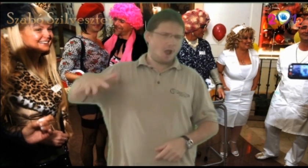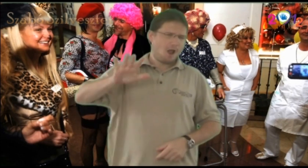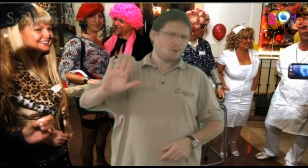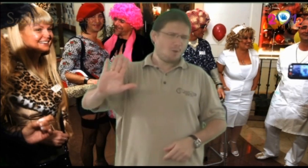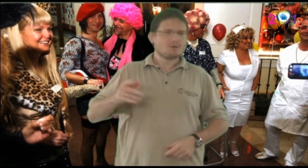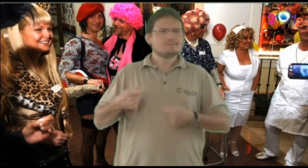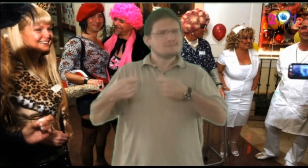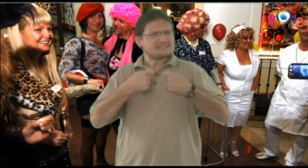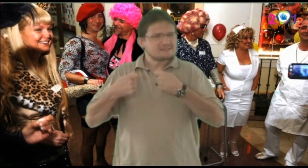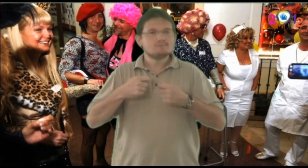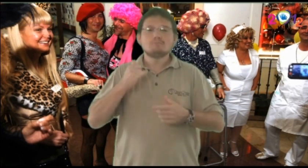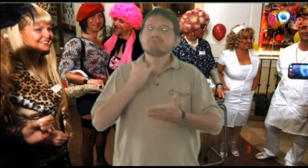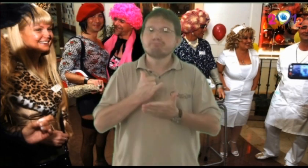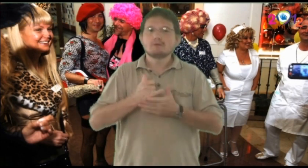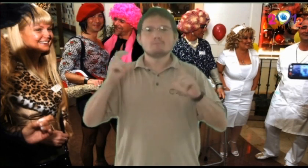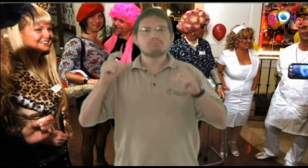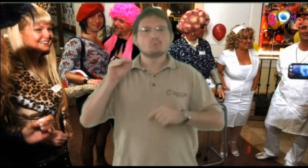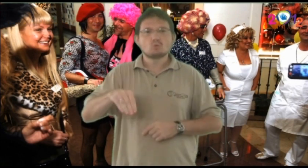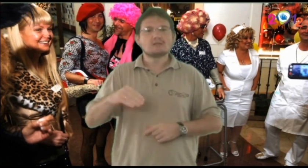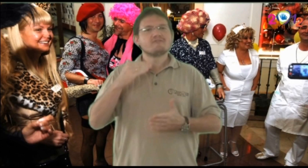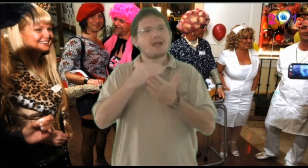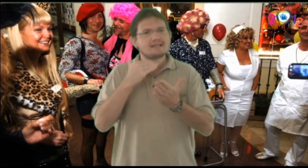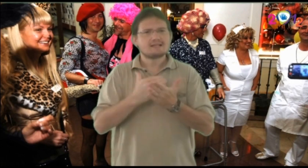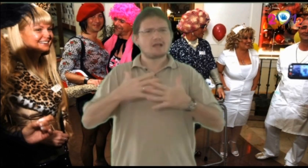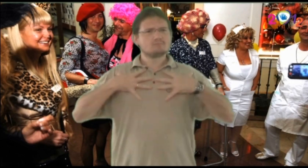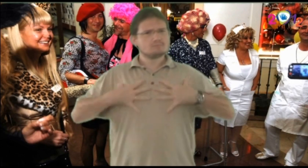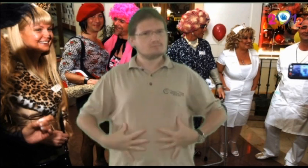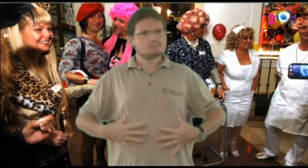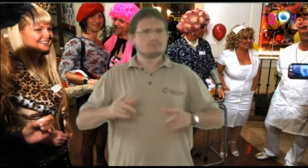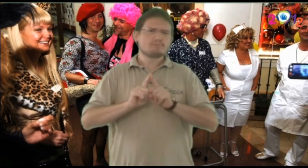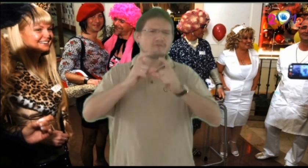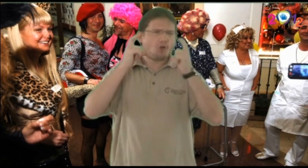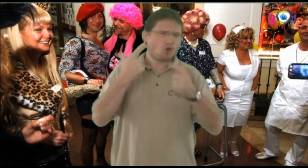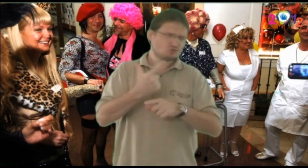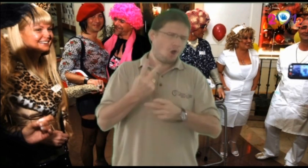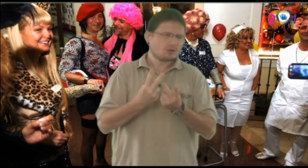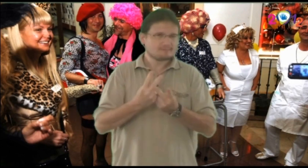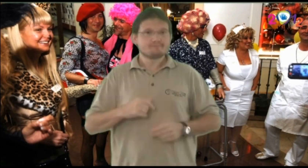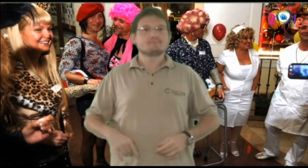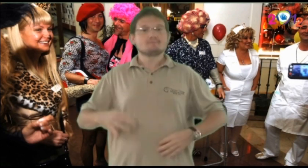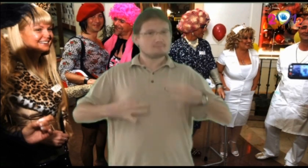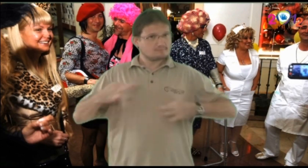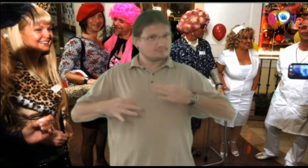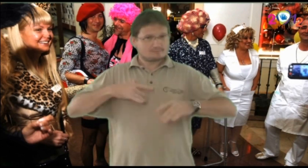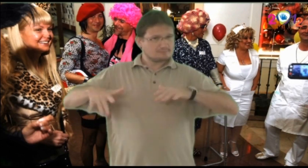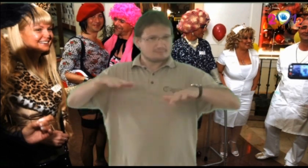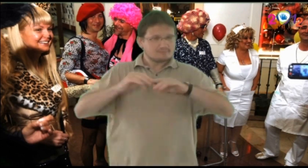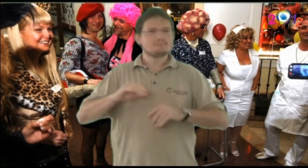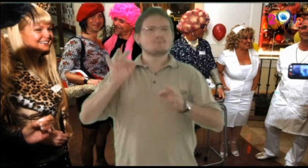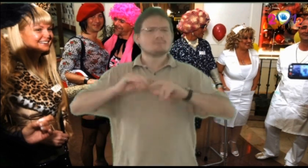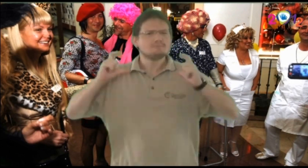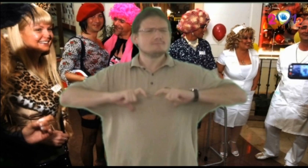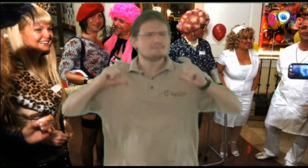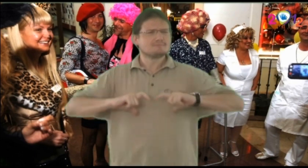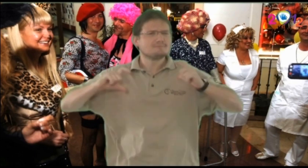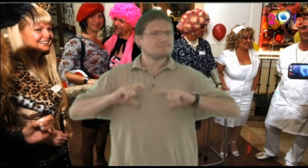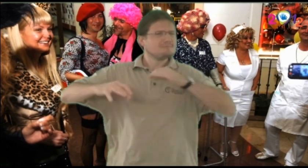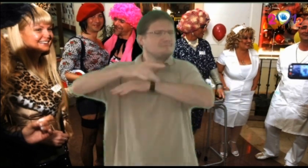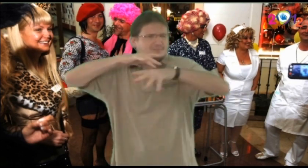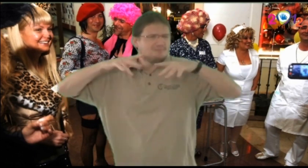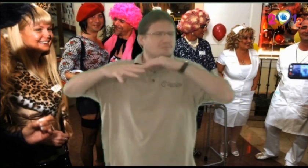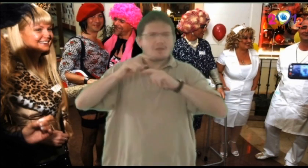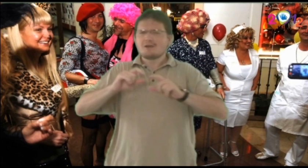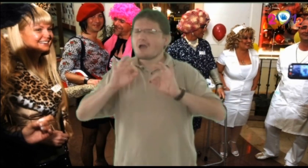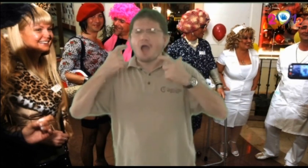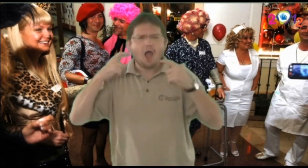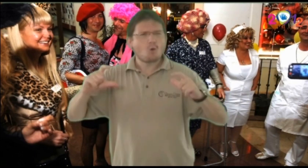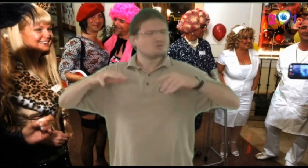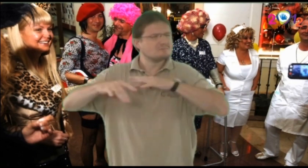Hallók szervezték, a belépés feltétele az volt, hogy jelmezt öltsenek magukra. Jól mulattak, hangosan.